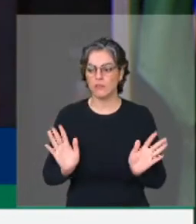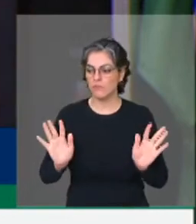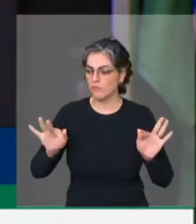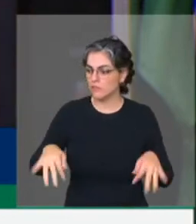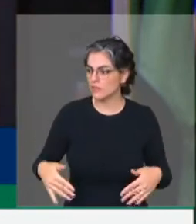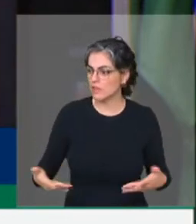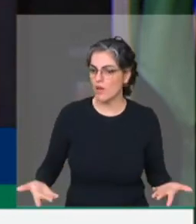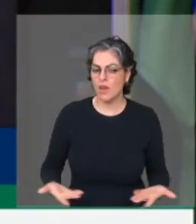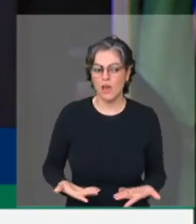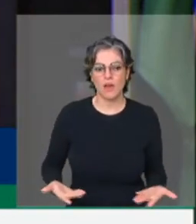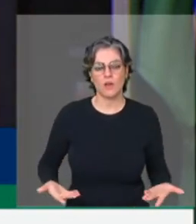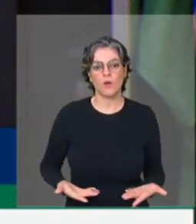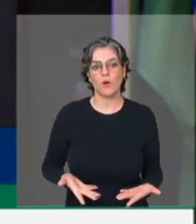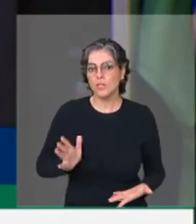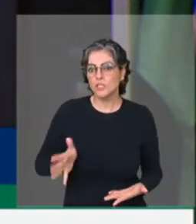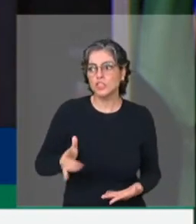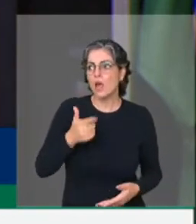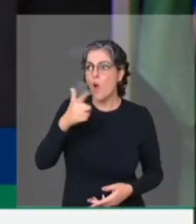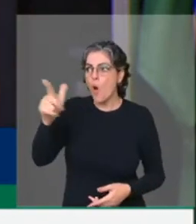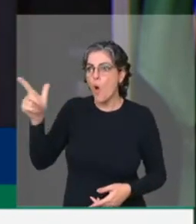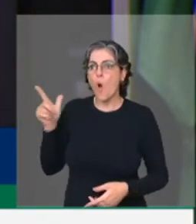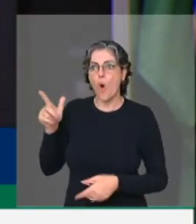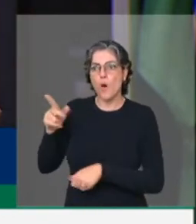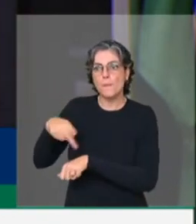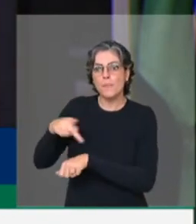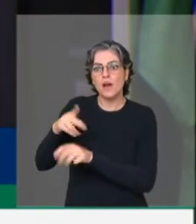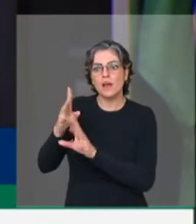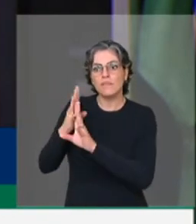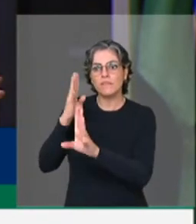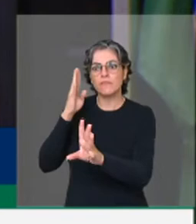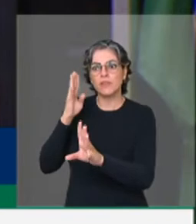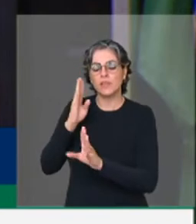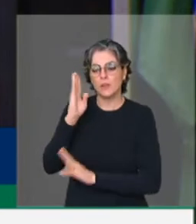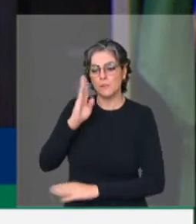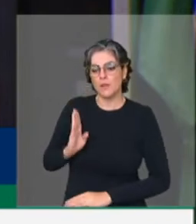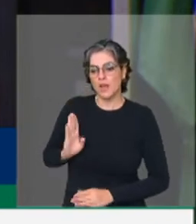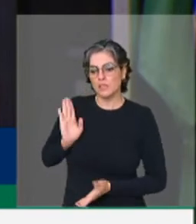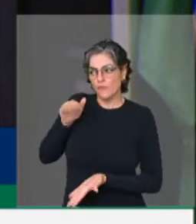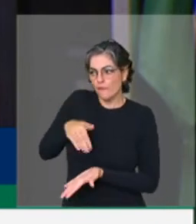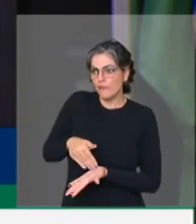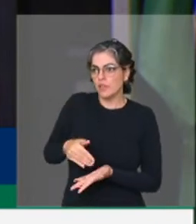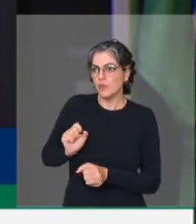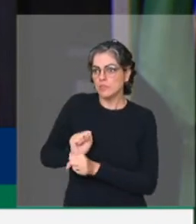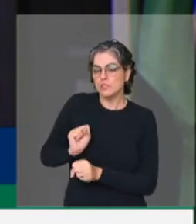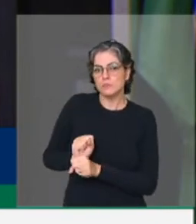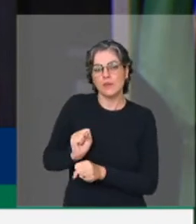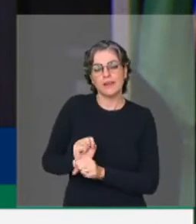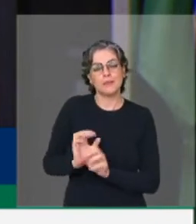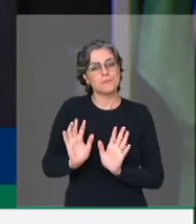FEDERAL PRECISA RECONHECER QUE ENTROU NA FINAL DA FILA PRA COMPRA DE VACINAS. MAS NÃO É HORA DE TRATAR DE RESPONSABILIDADES. A HORA É